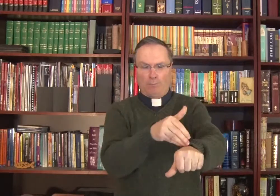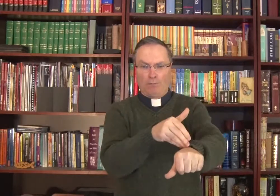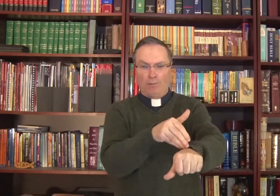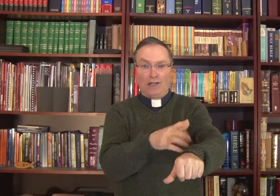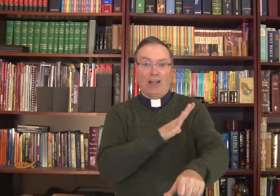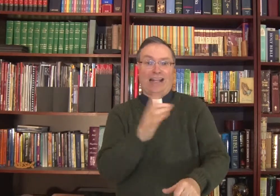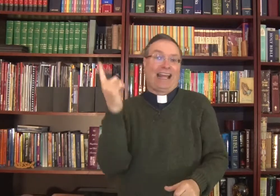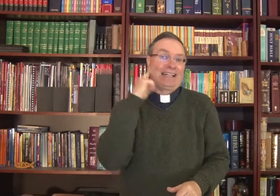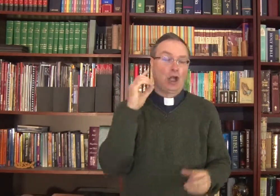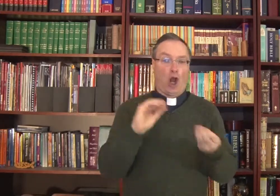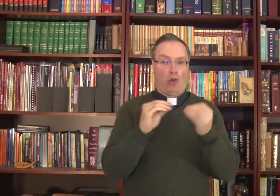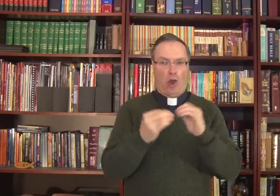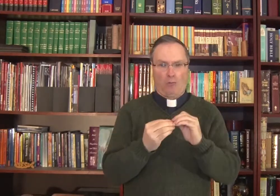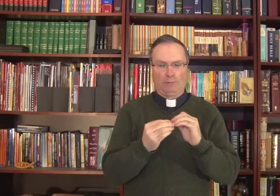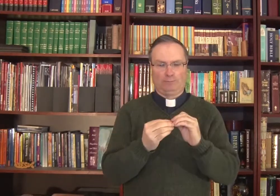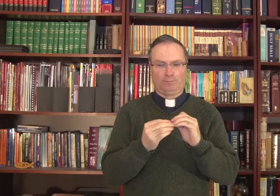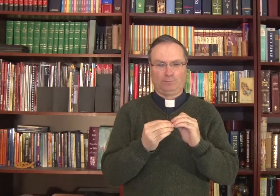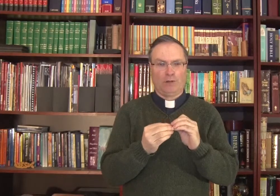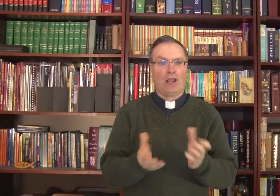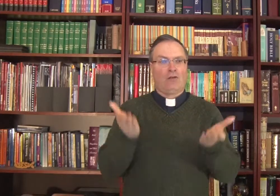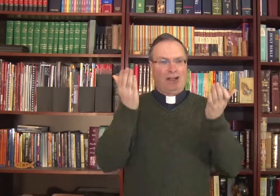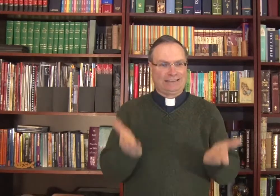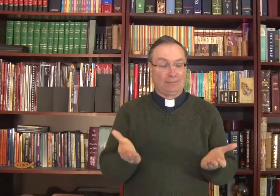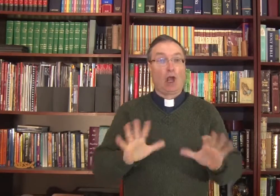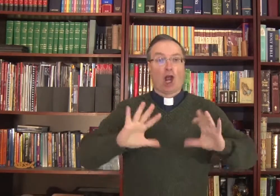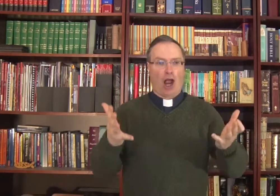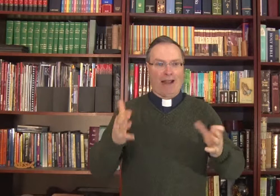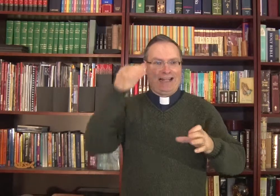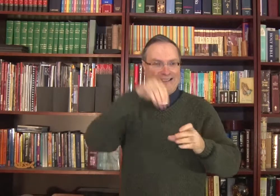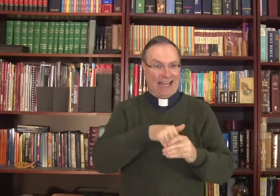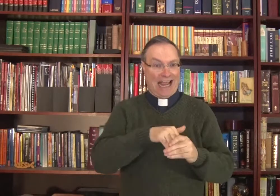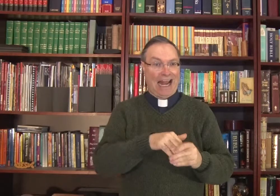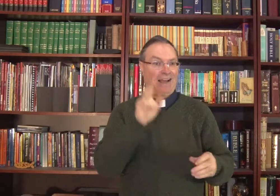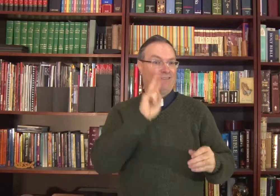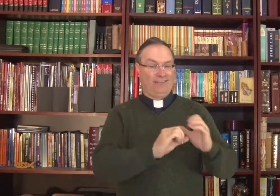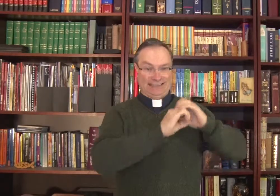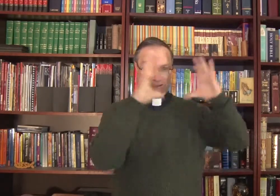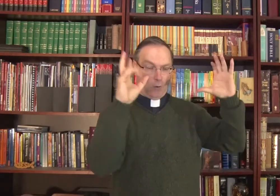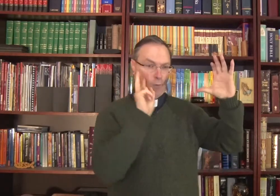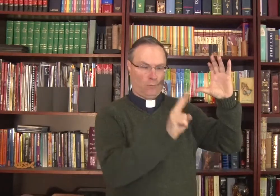j’en entendis le nombre. Voici comment, dans la vision,